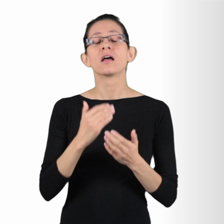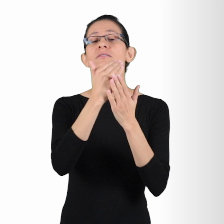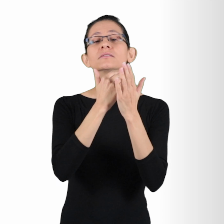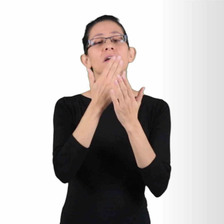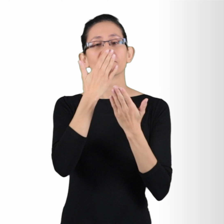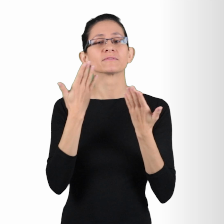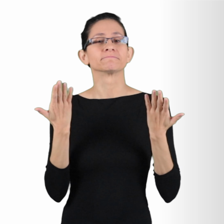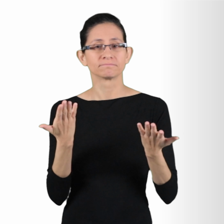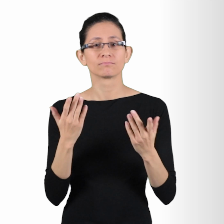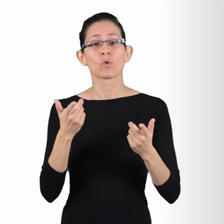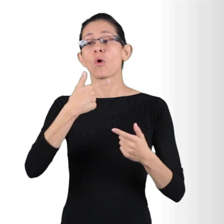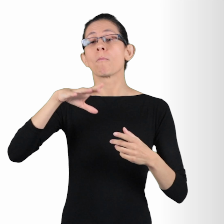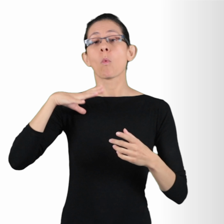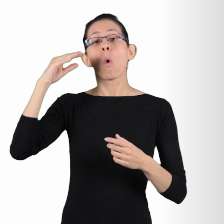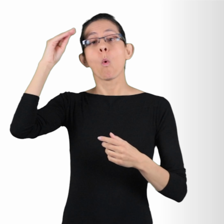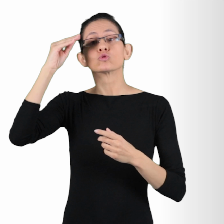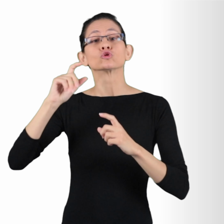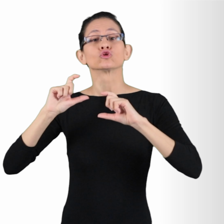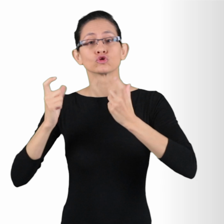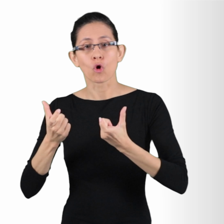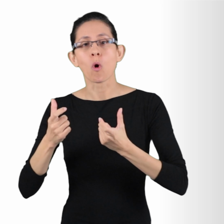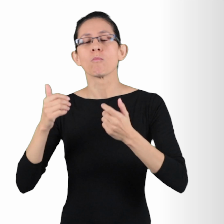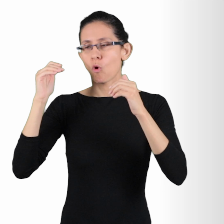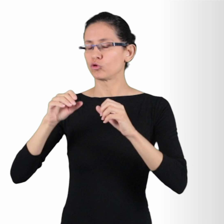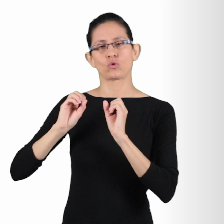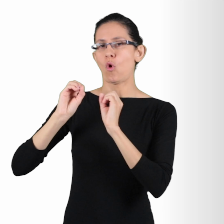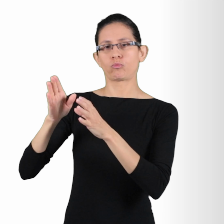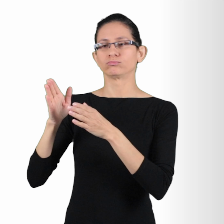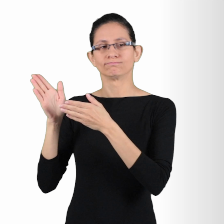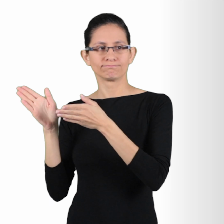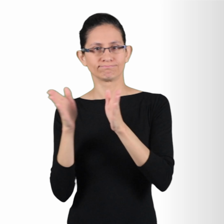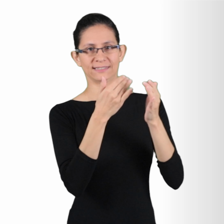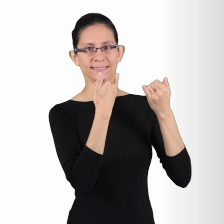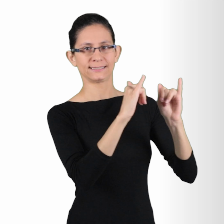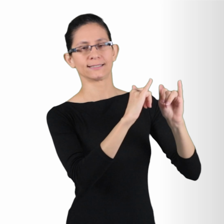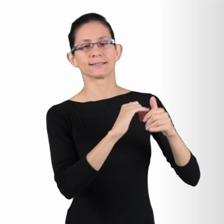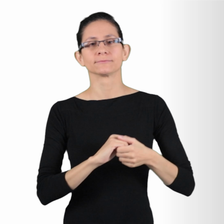Zasada jest taka, jeśli się czegoś nauczyliśmy to możemy się też tego oduczyć.